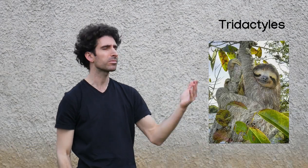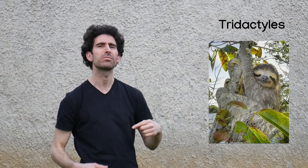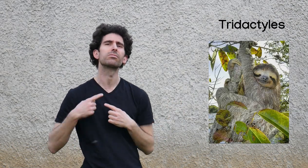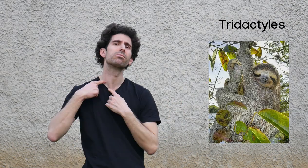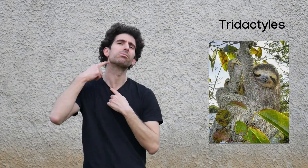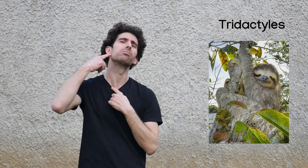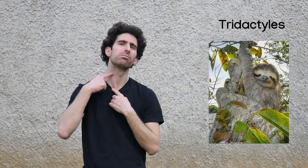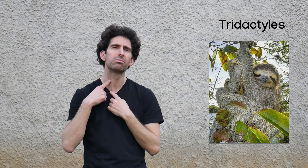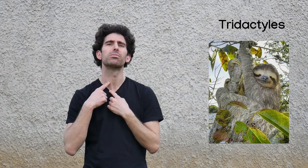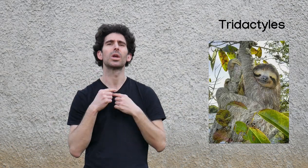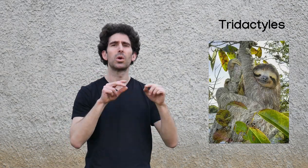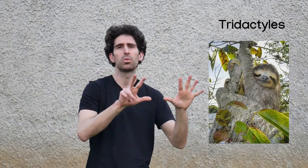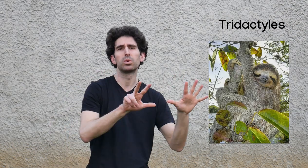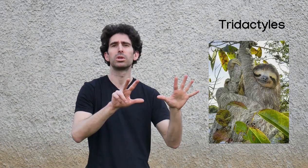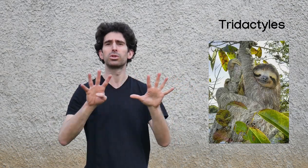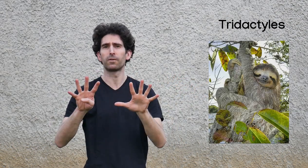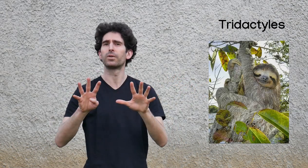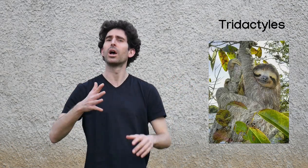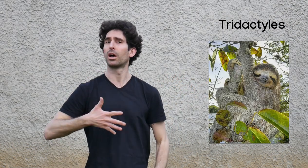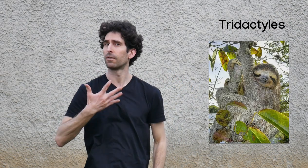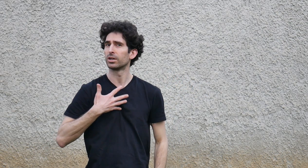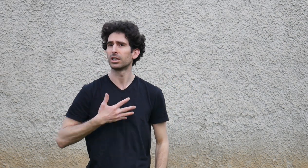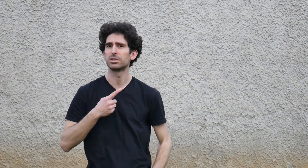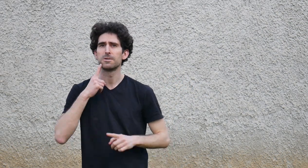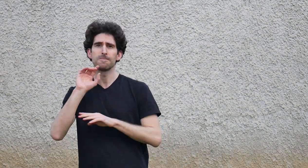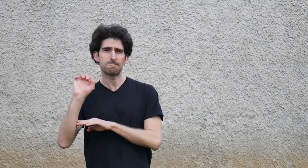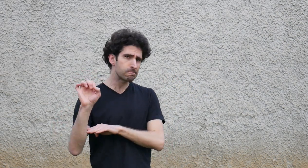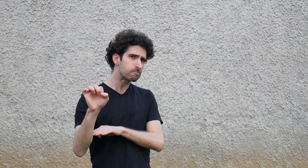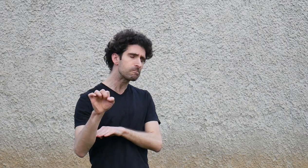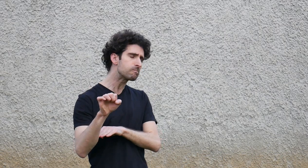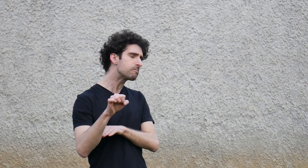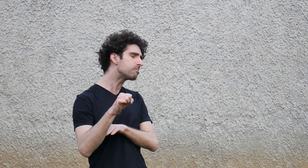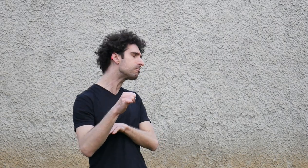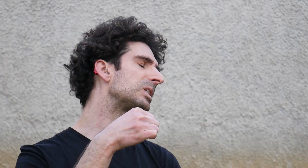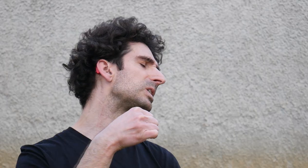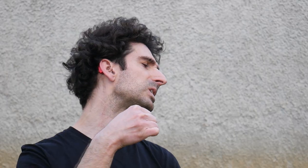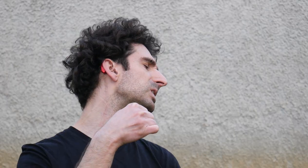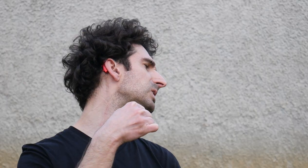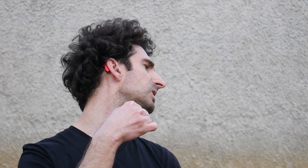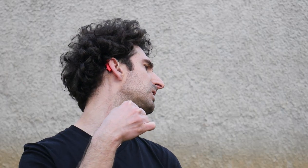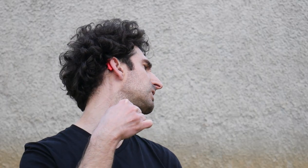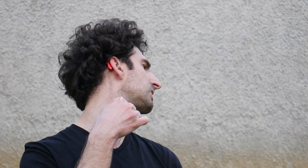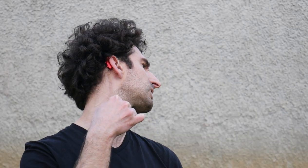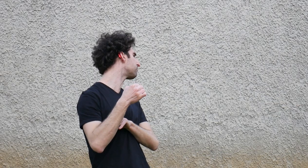Les tridacyles ont huit à neuf vertèbres cervicales qui leur permettent une rotation de la tête